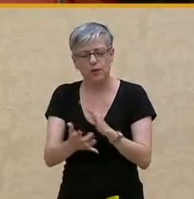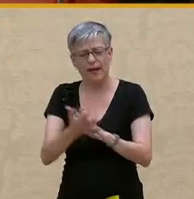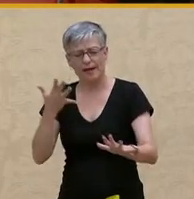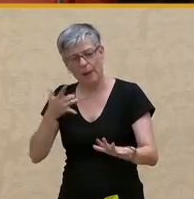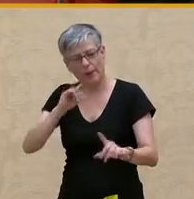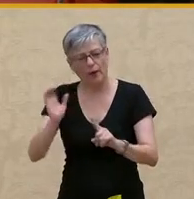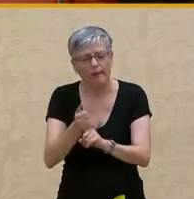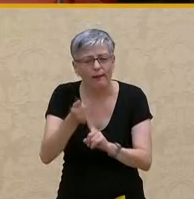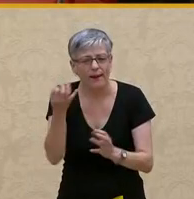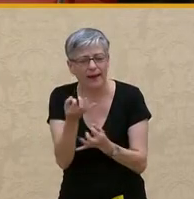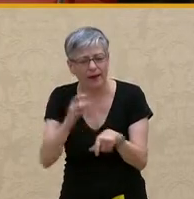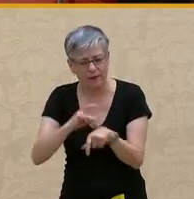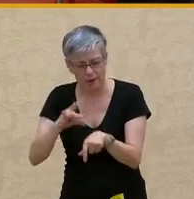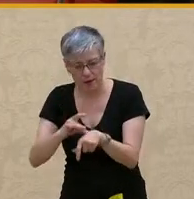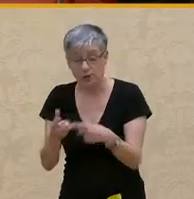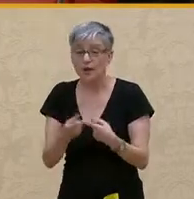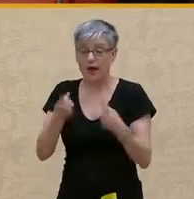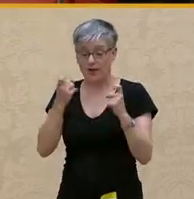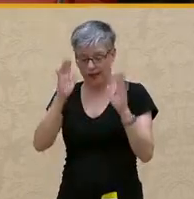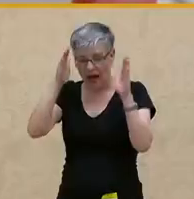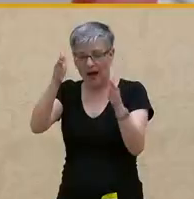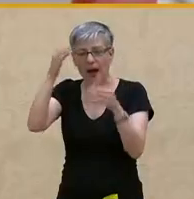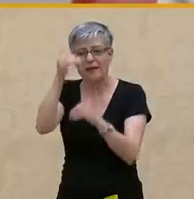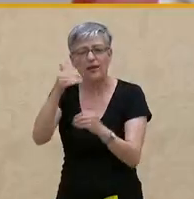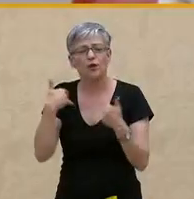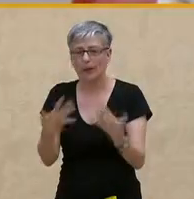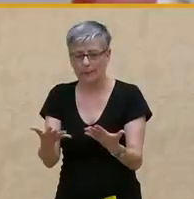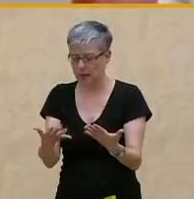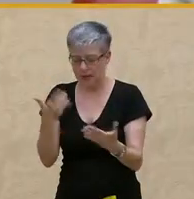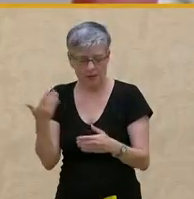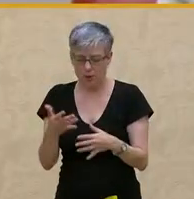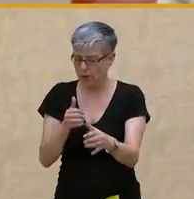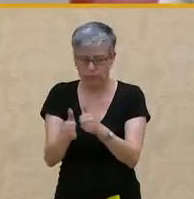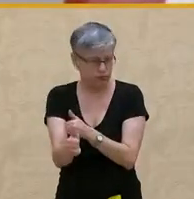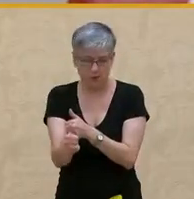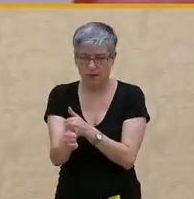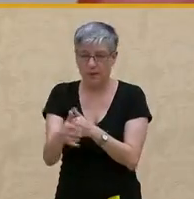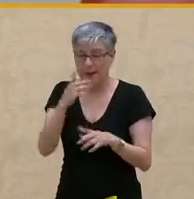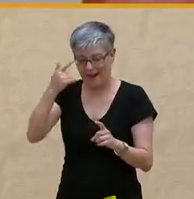se alarga, y eso es muy perjudicial no solo para el niño sino para el ámbito que le rodea.